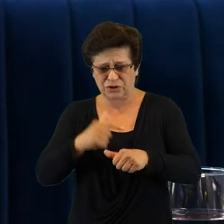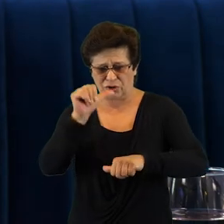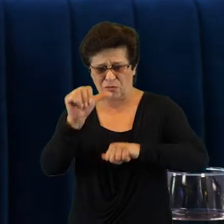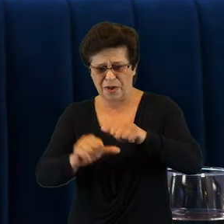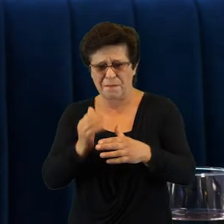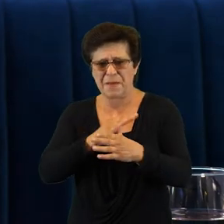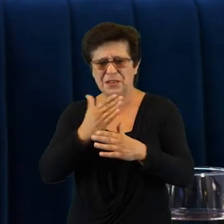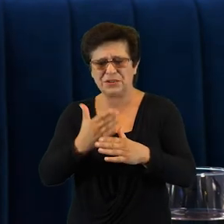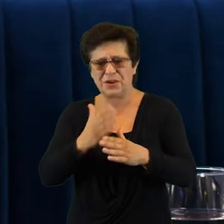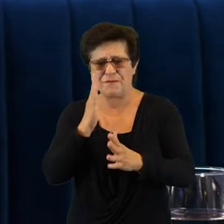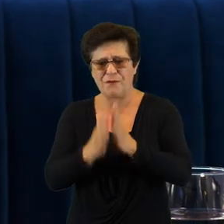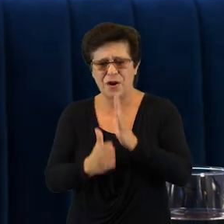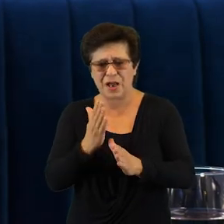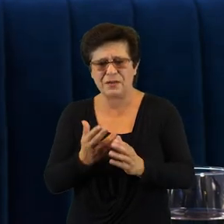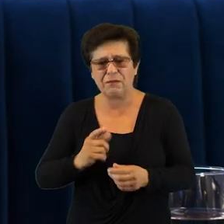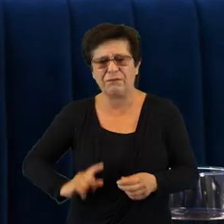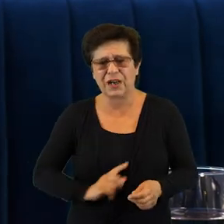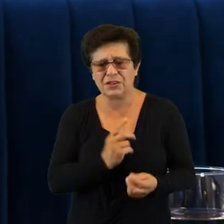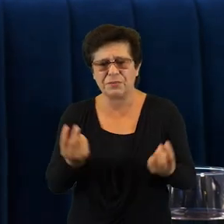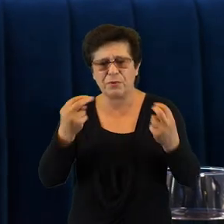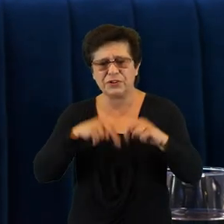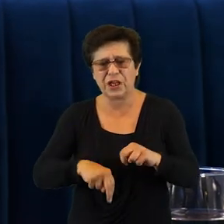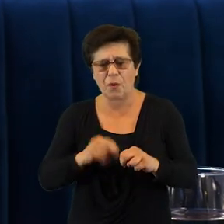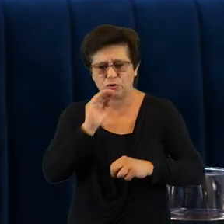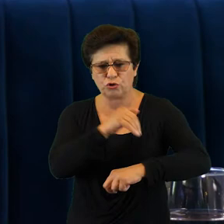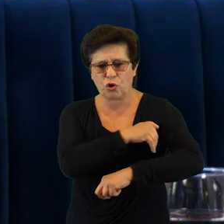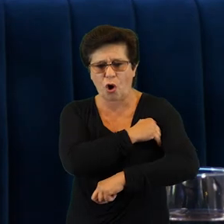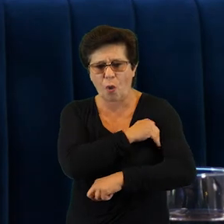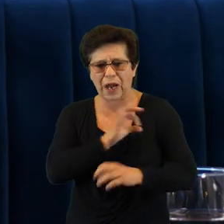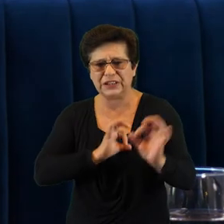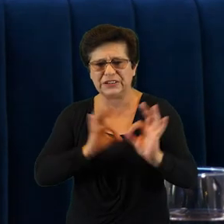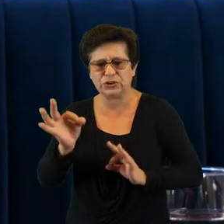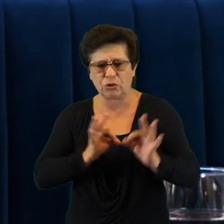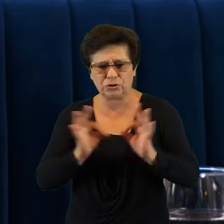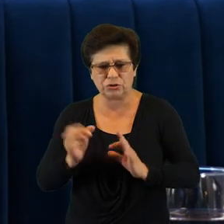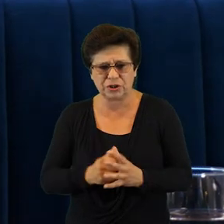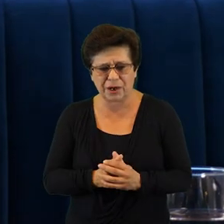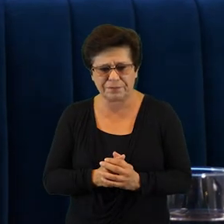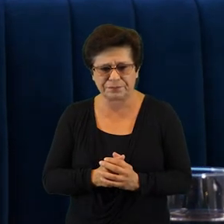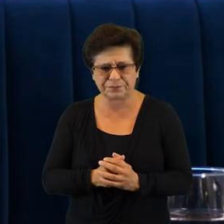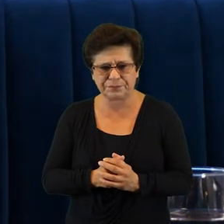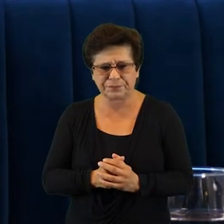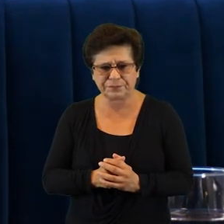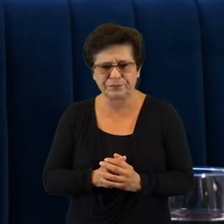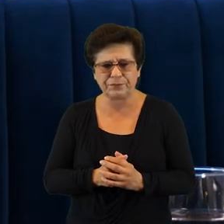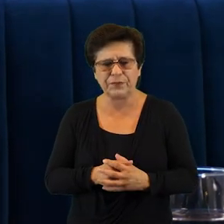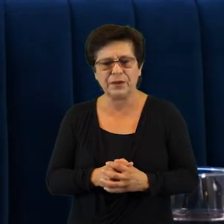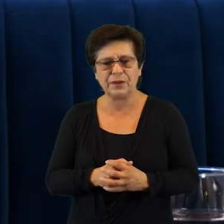powstała taka szkoła historyczna, którą znamy pod nazwą Annales, ich kwartalnika, później miesięcznika wydawanego.